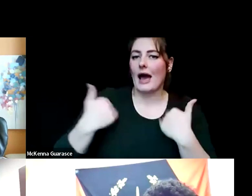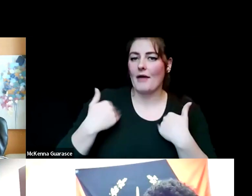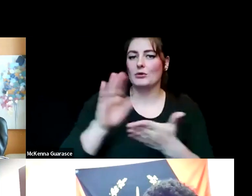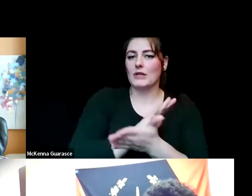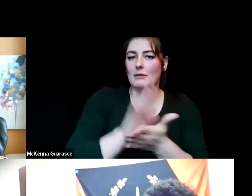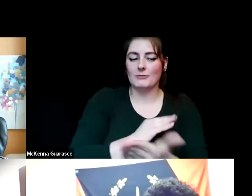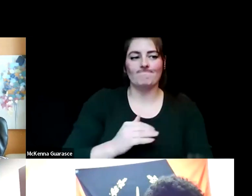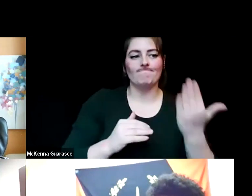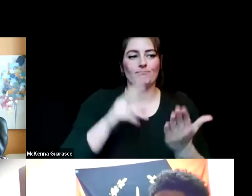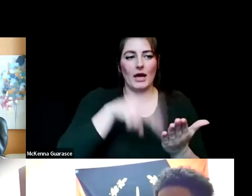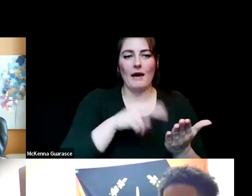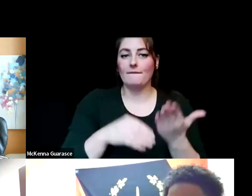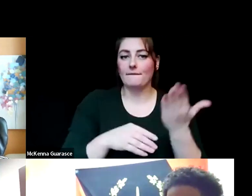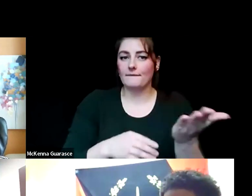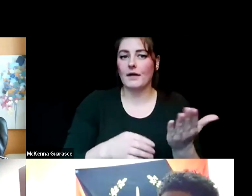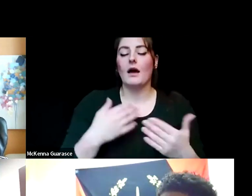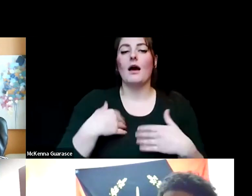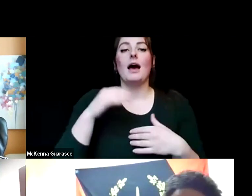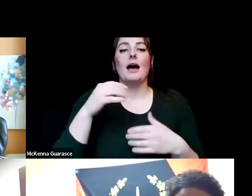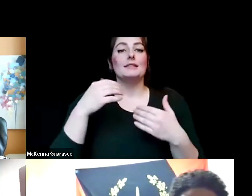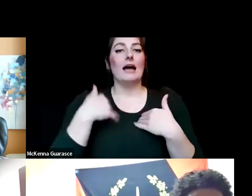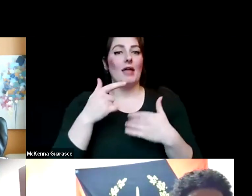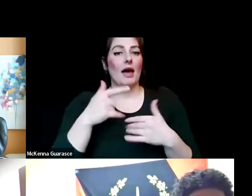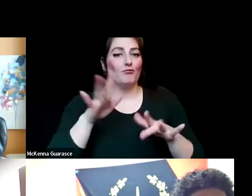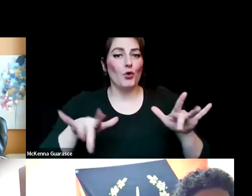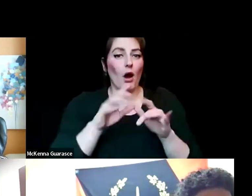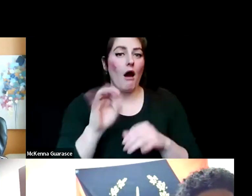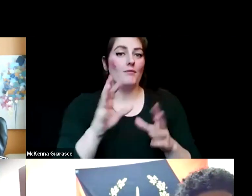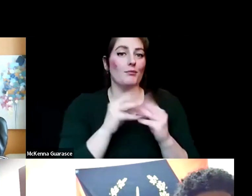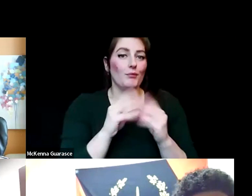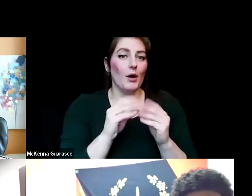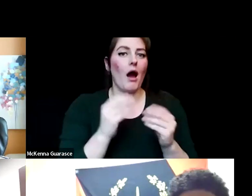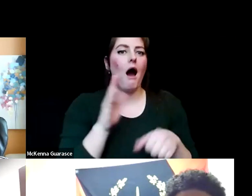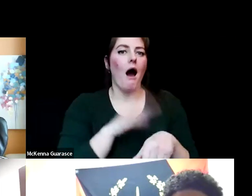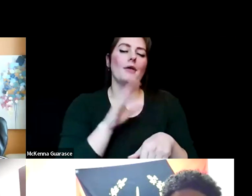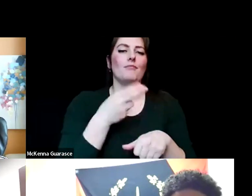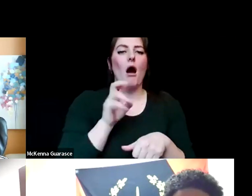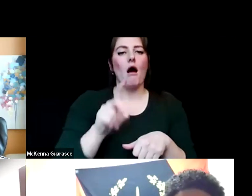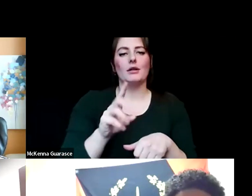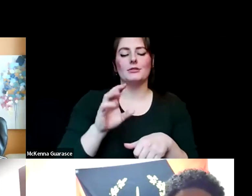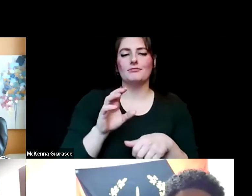encuentren esa grabación del seminario web que tuvo lugar la semana pasada está en el intercambio de HUD, ¿verdad? Diríjanlos a eso.